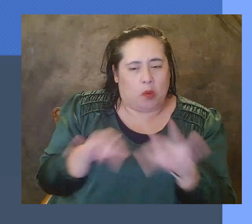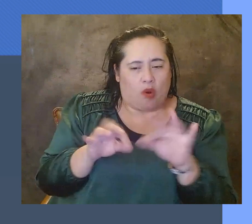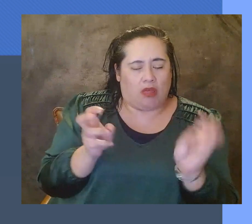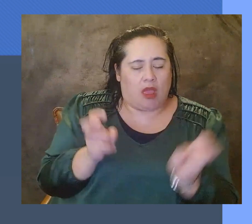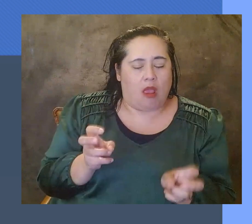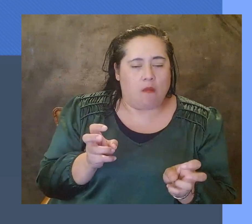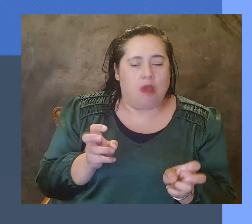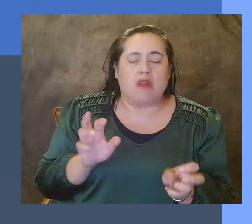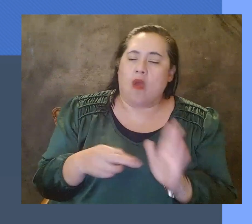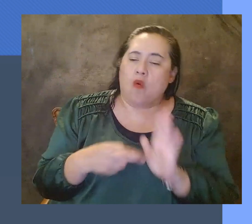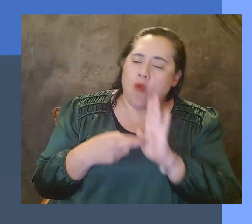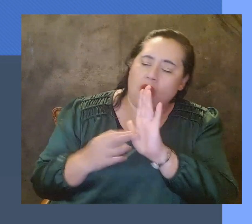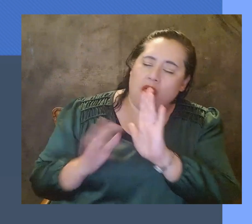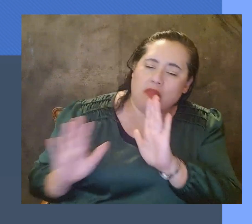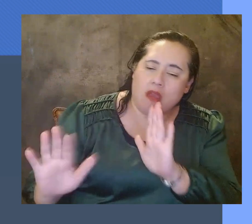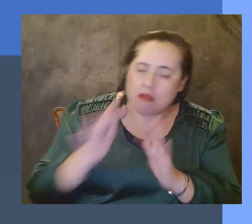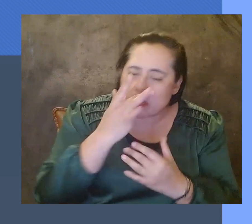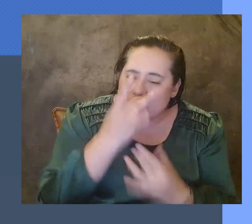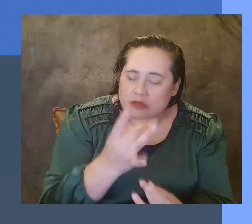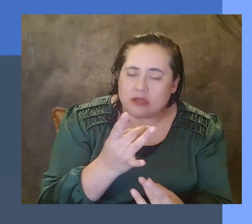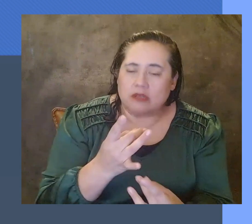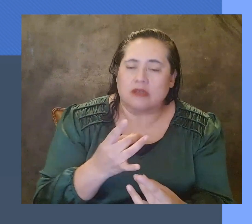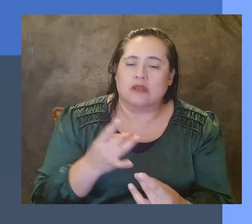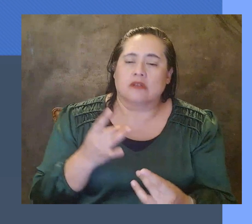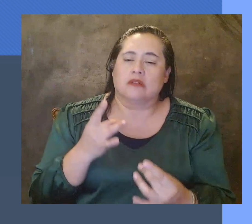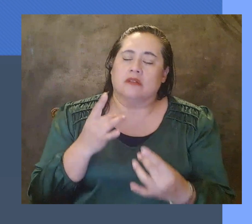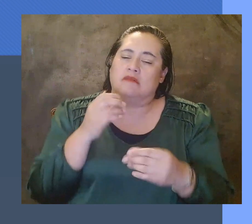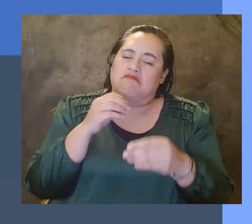y qué representaban sus intereses en la esfera nacional.